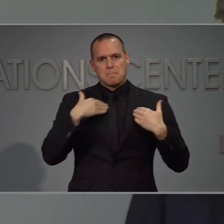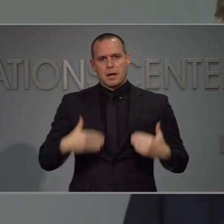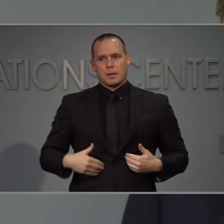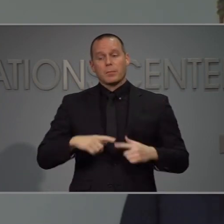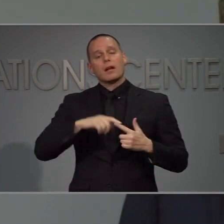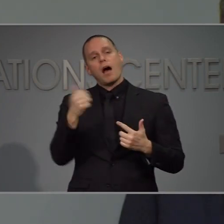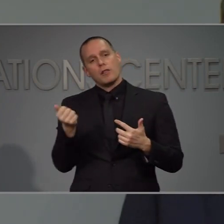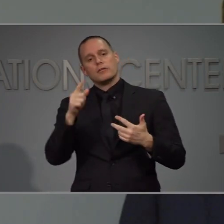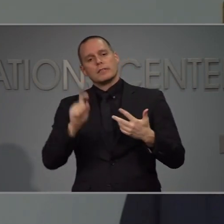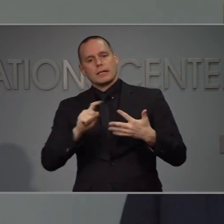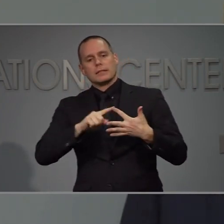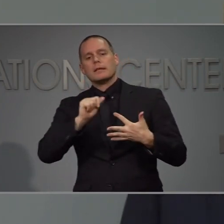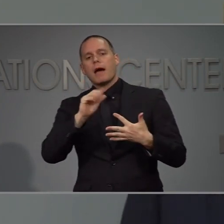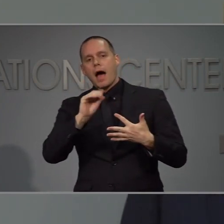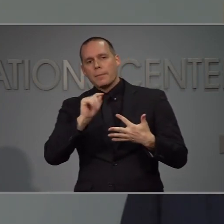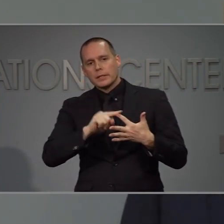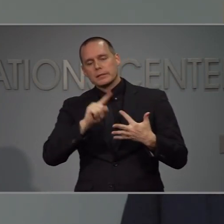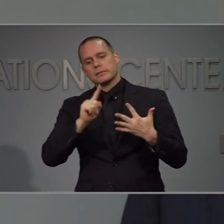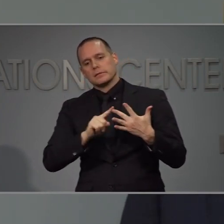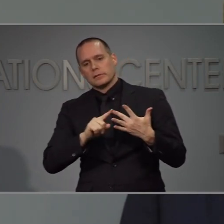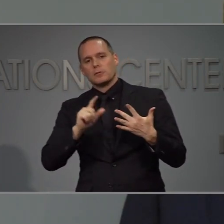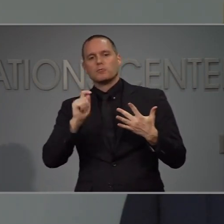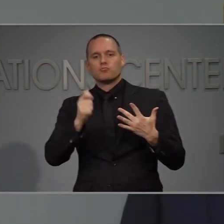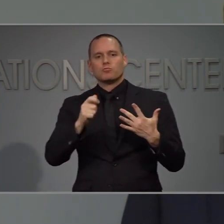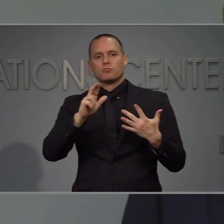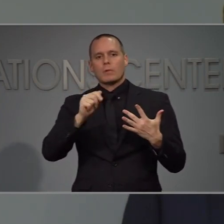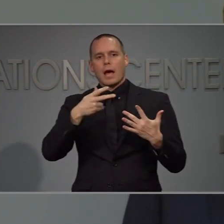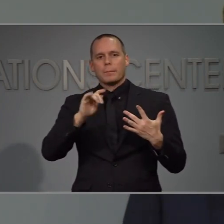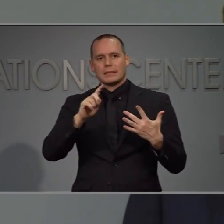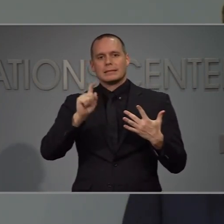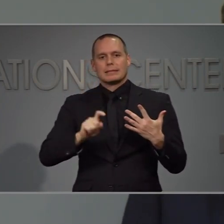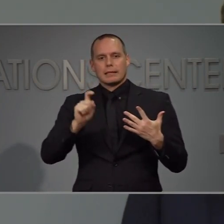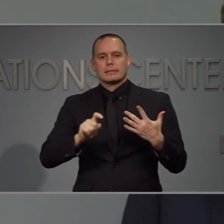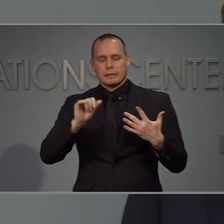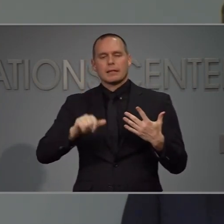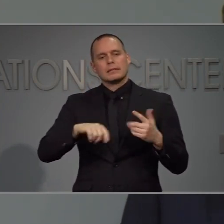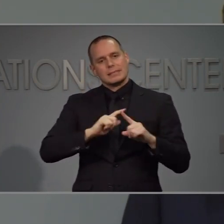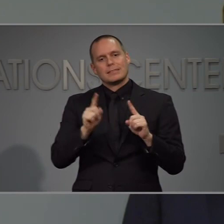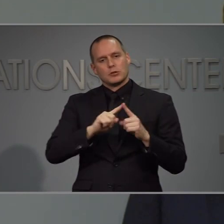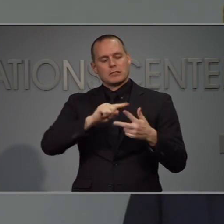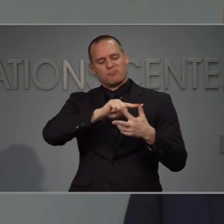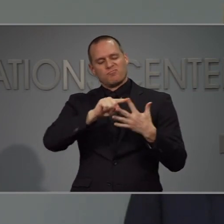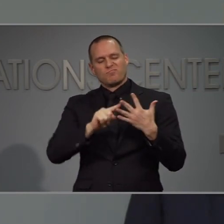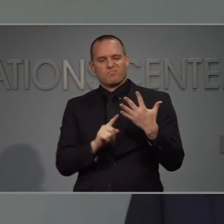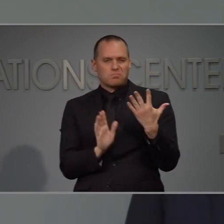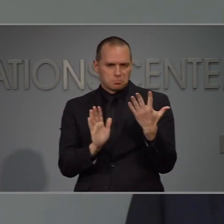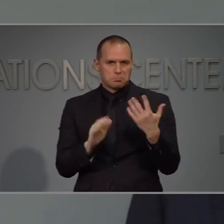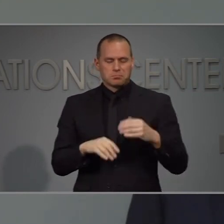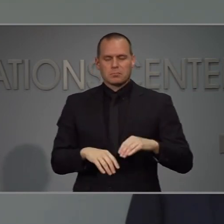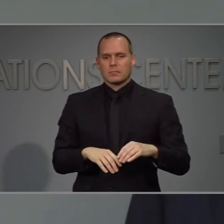es muy sensible. la prueba rápida tienen distintos niveles de